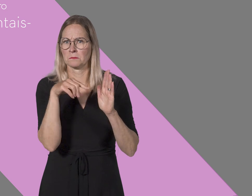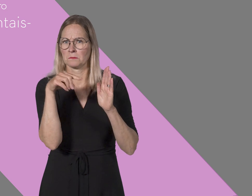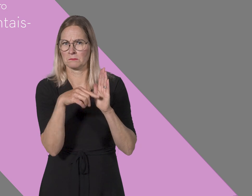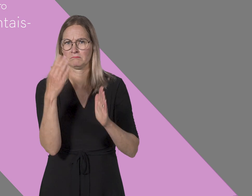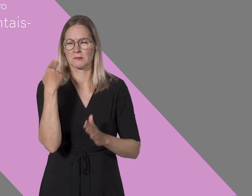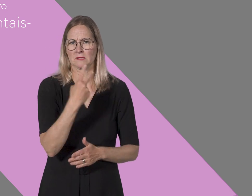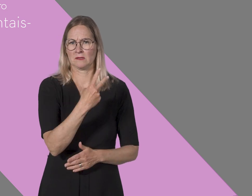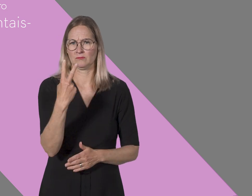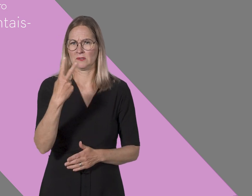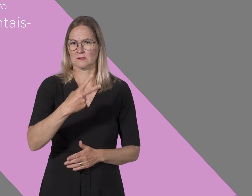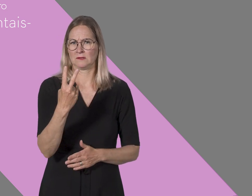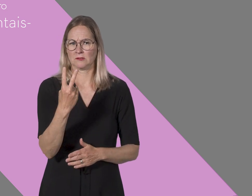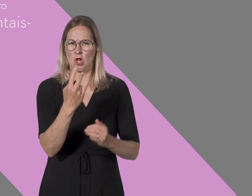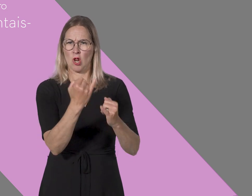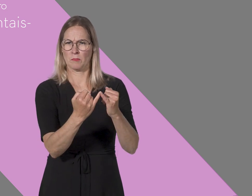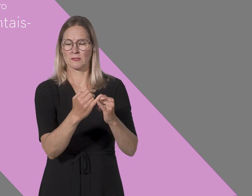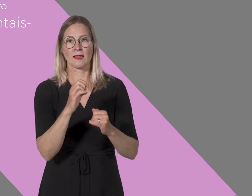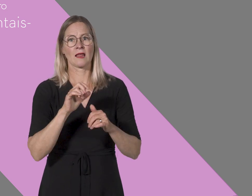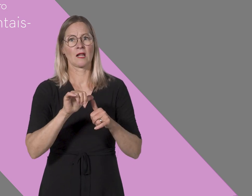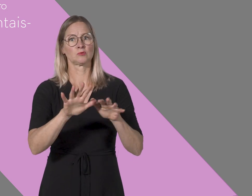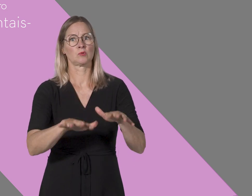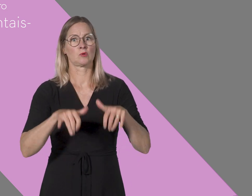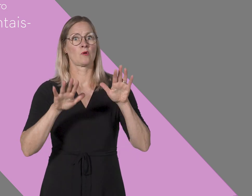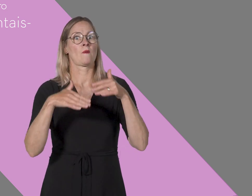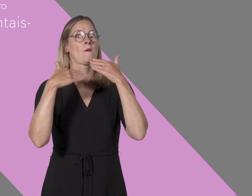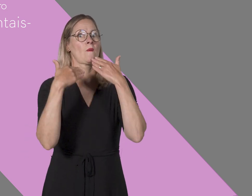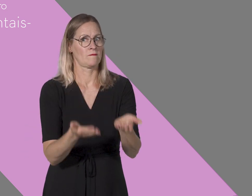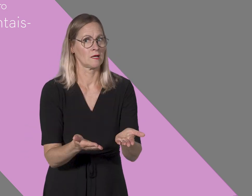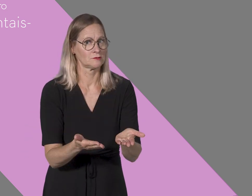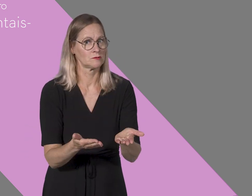jonka eduskunta hyväksyi loppuvuodesta 2022.